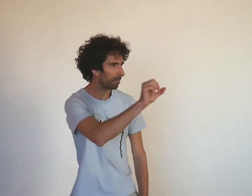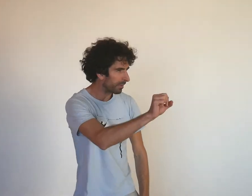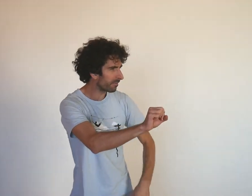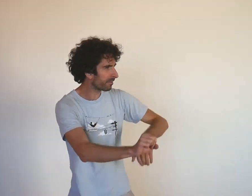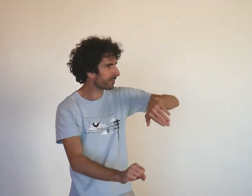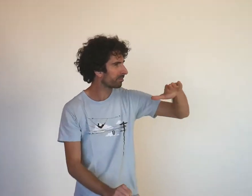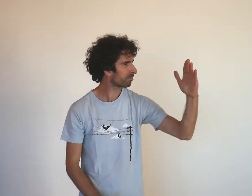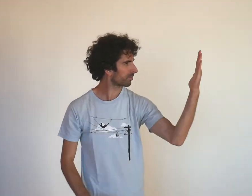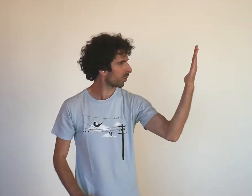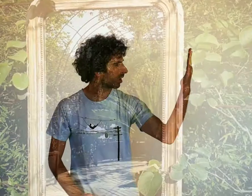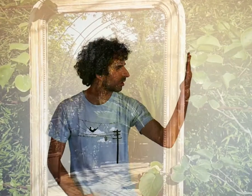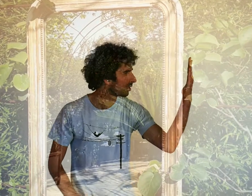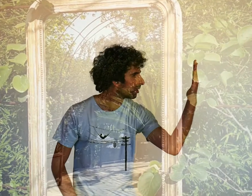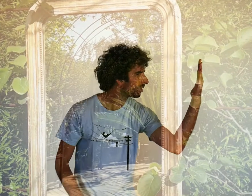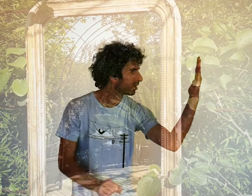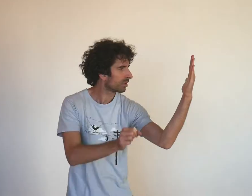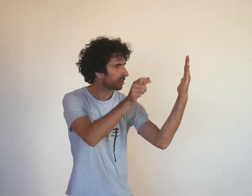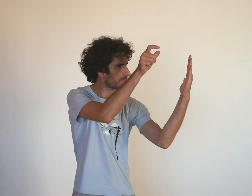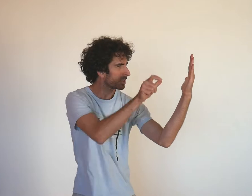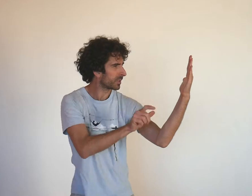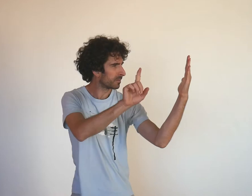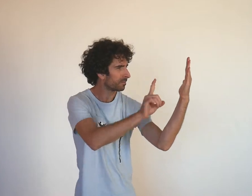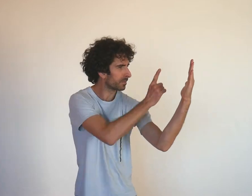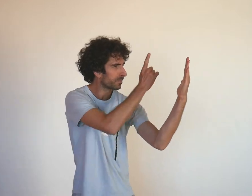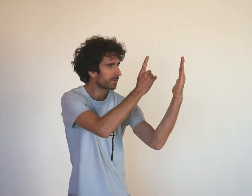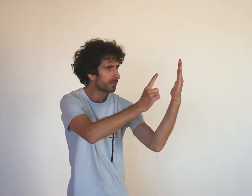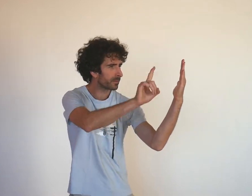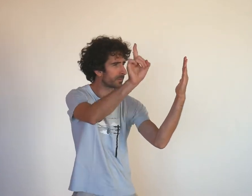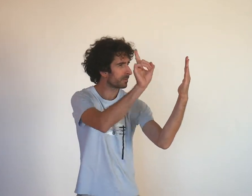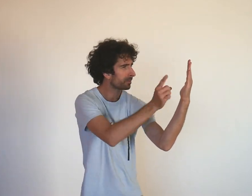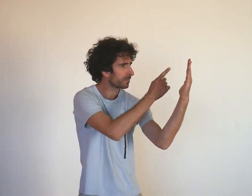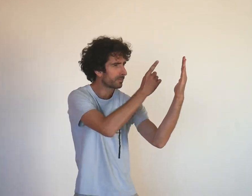J'aperçus un miroir où surgissent des fugitives silhouettes.